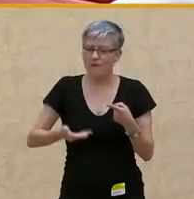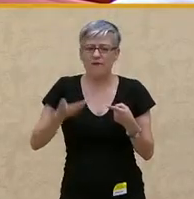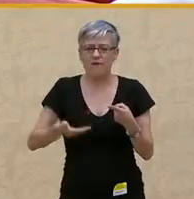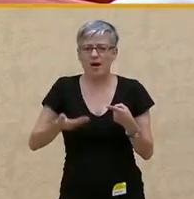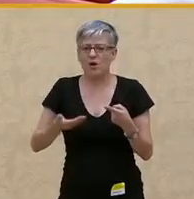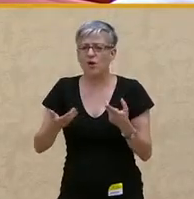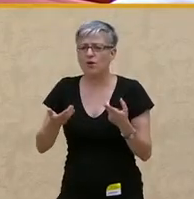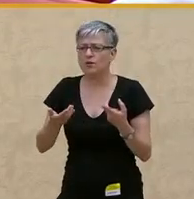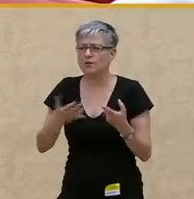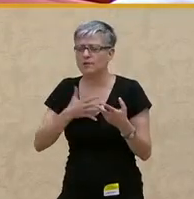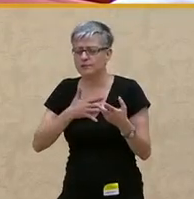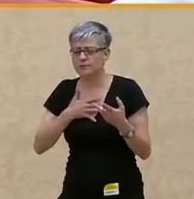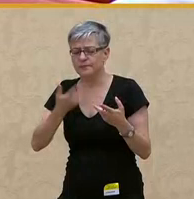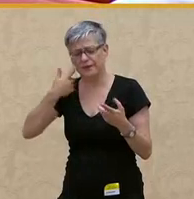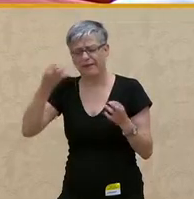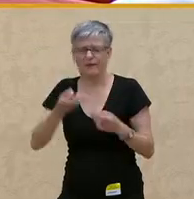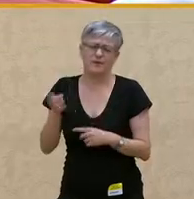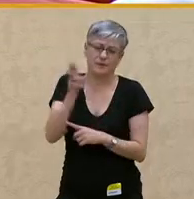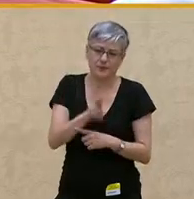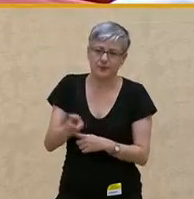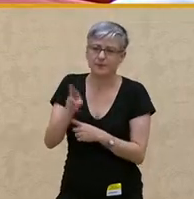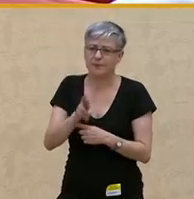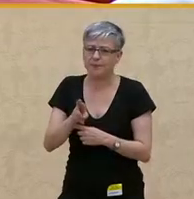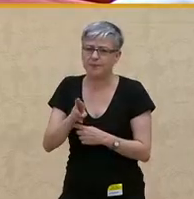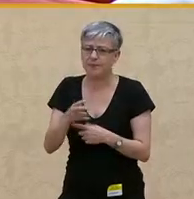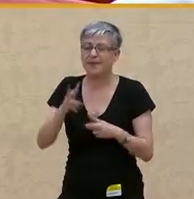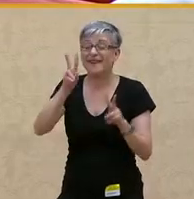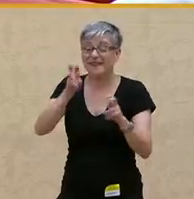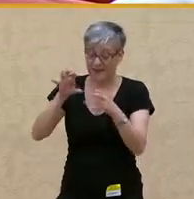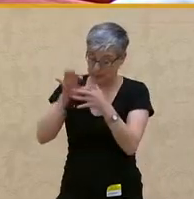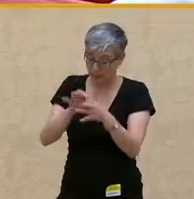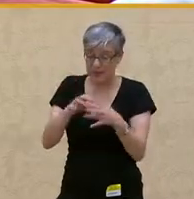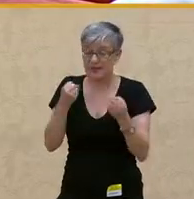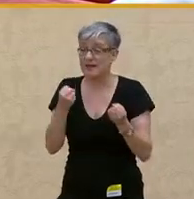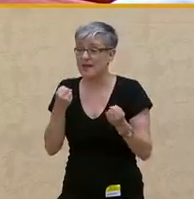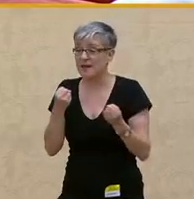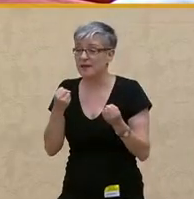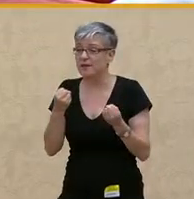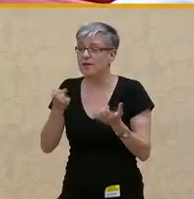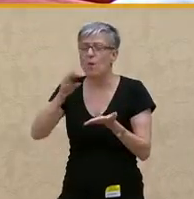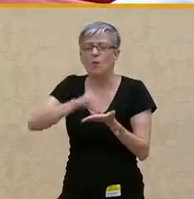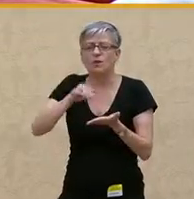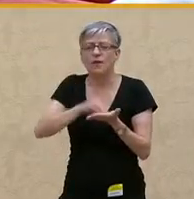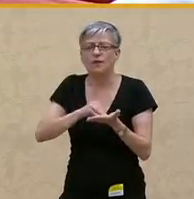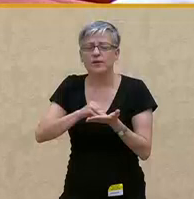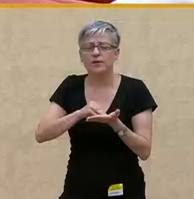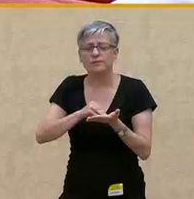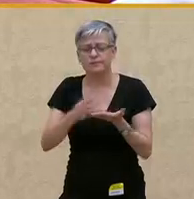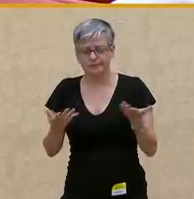y siempre lo hago, los temas de sanidad, porque muchas veces las asociaciones, los colectivos,